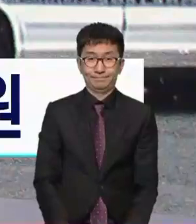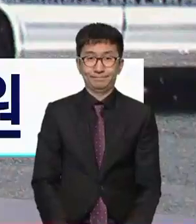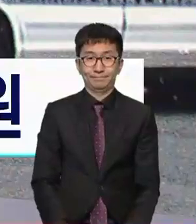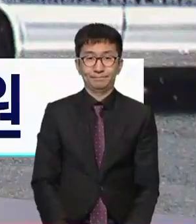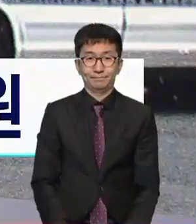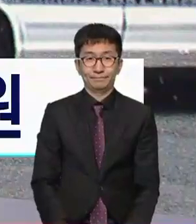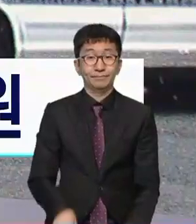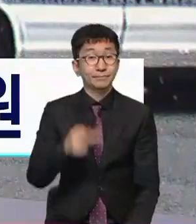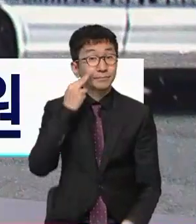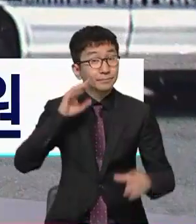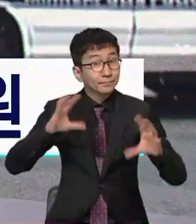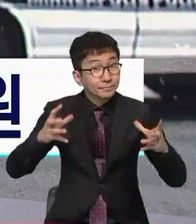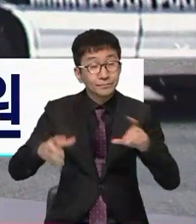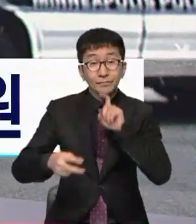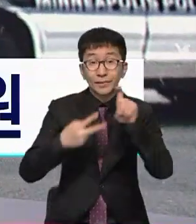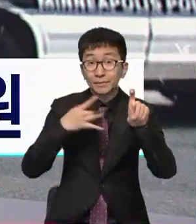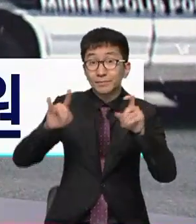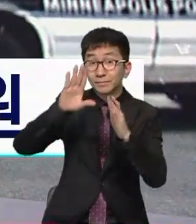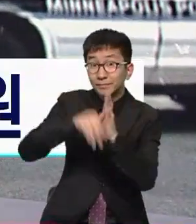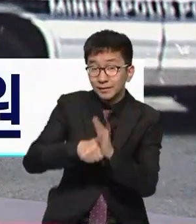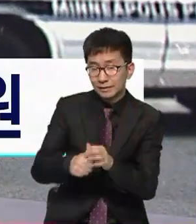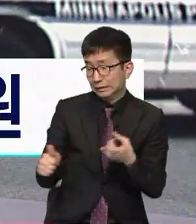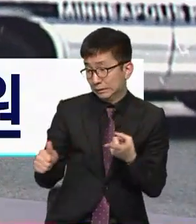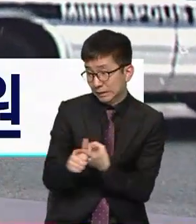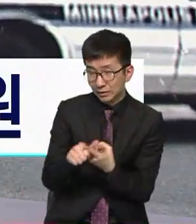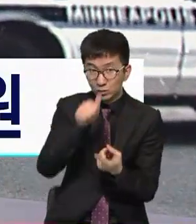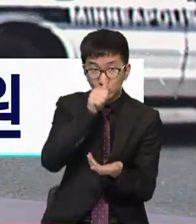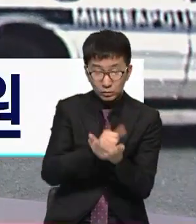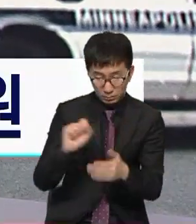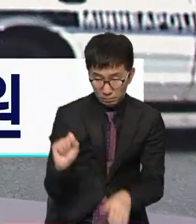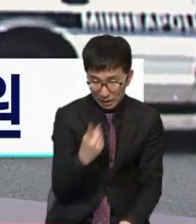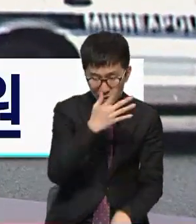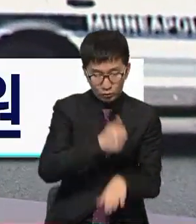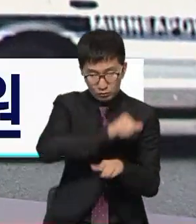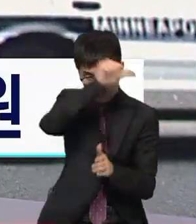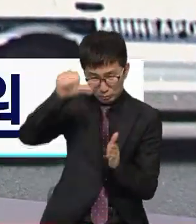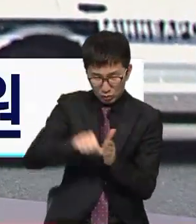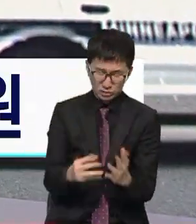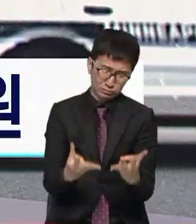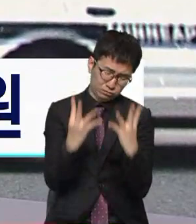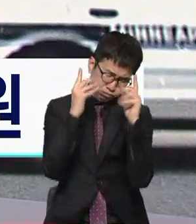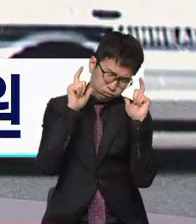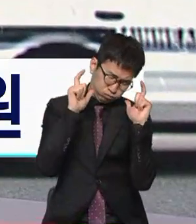많습니다. 베이징에서 SBS 정영태입니다. (앵커) 미국에서 10대 때 살인 혐의로 종신형을 선고받았던 남성이 19년 만에